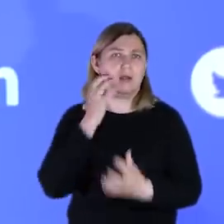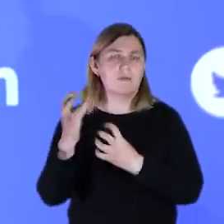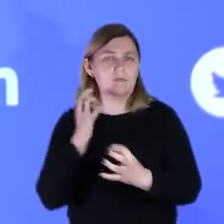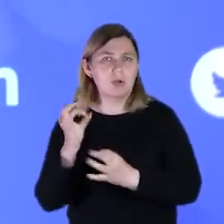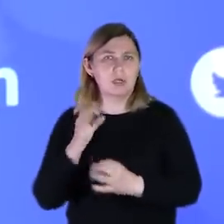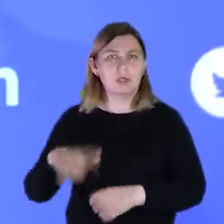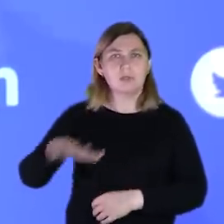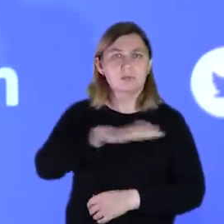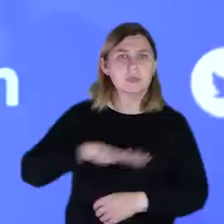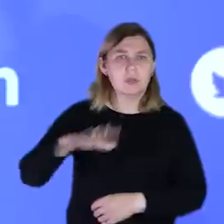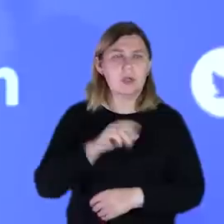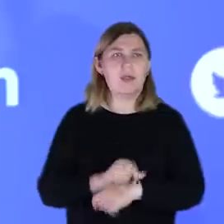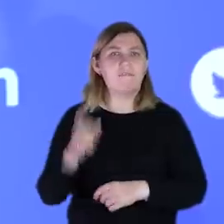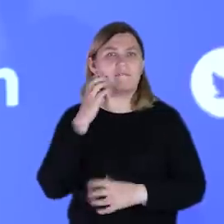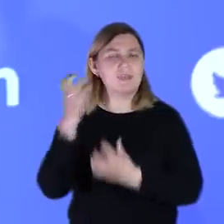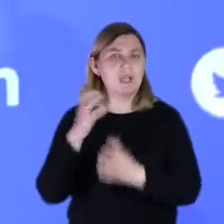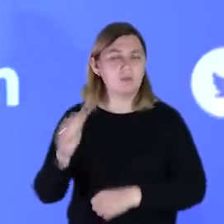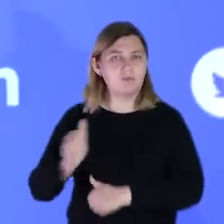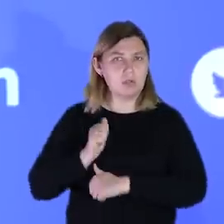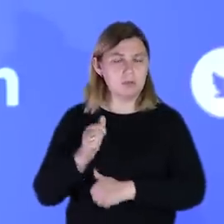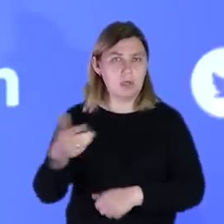czyli jednostki terenowe kontrwywiadu wojskowego, których było przed drugą wojną światową